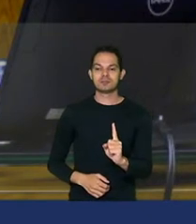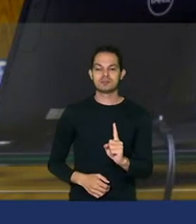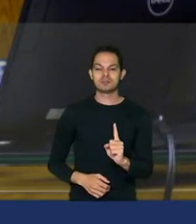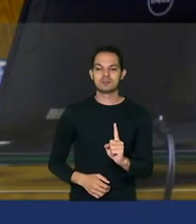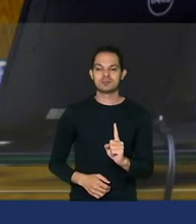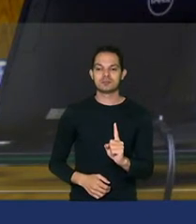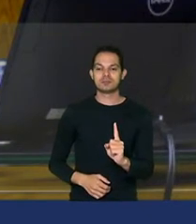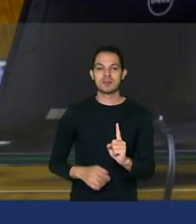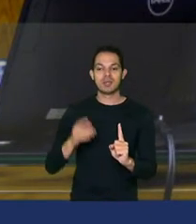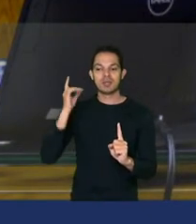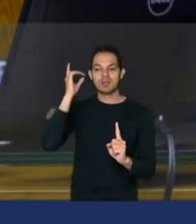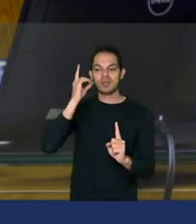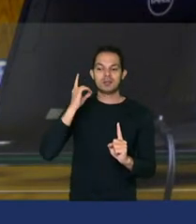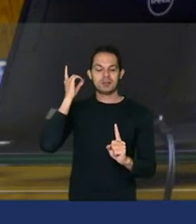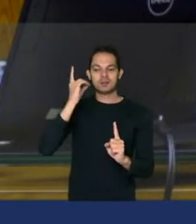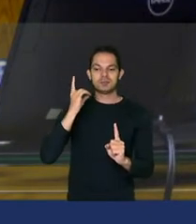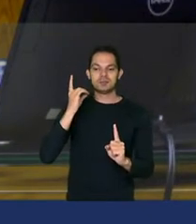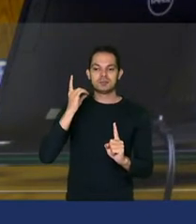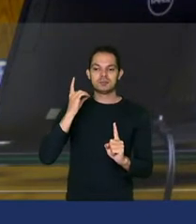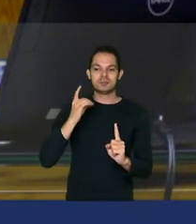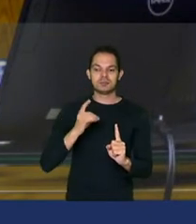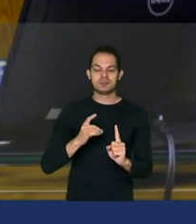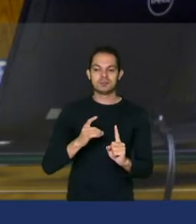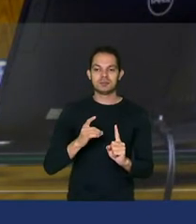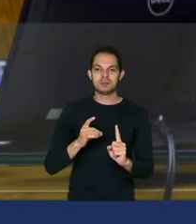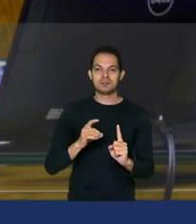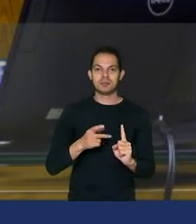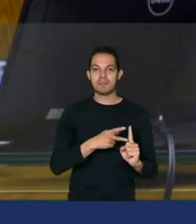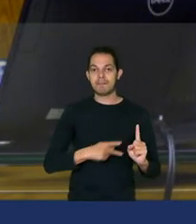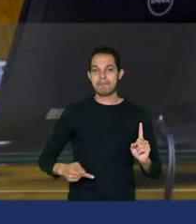NCIA. VAMOS CONVIDAR, AGORA EU GOSTARIA DE CONVIDAR O DEPUTADO VICE-PRESIDENTE AQUI